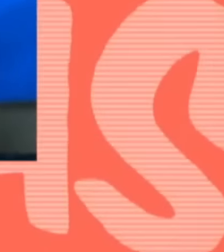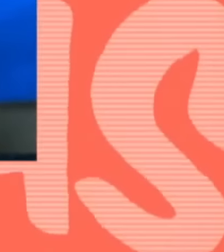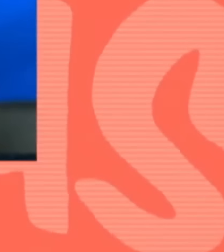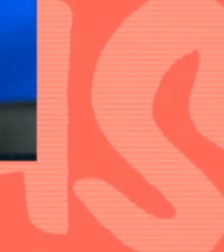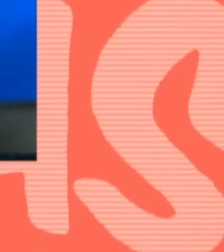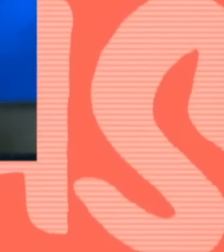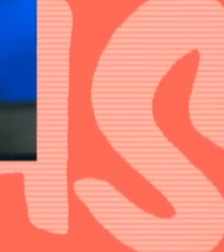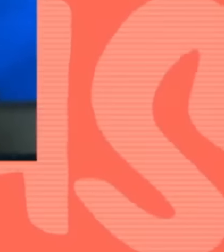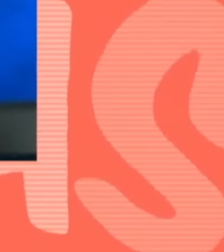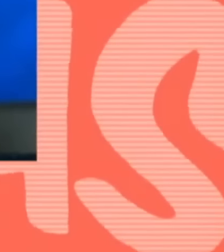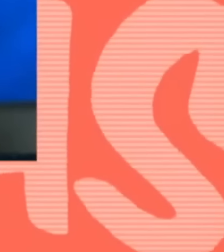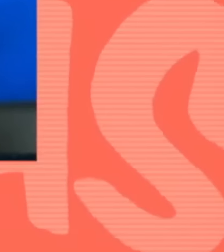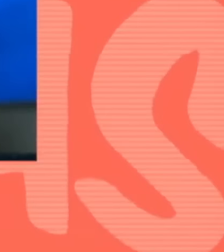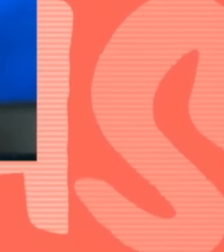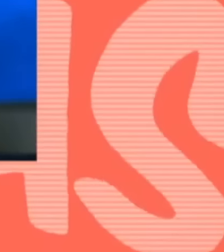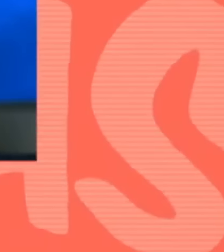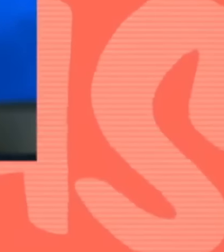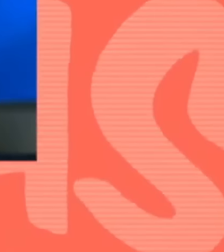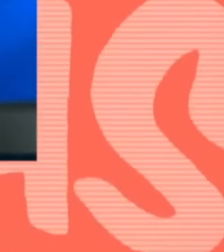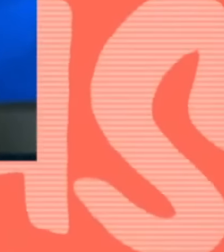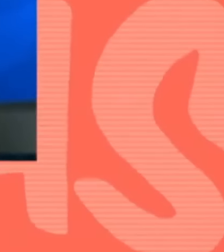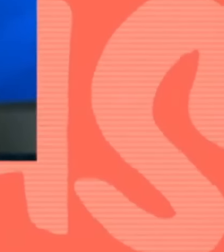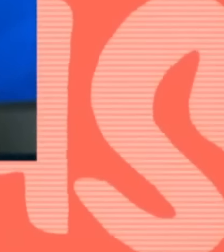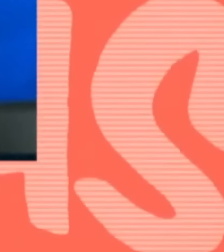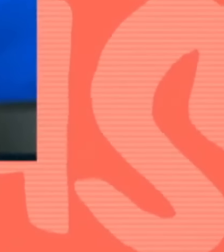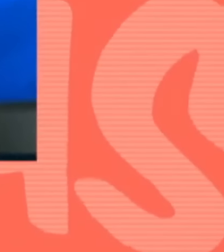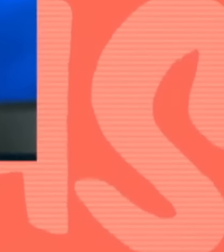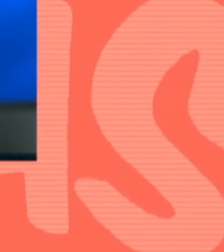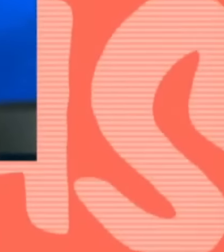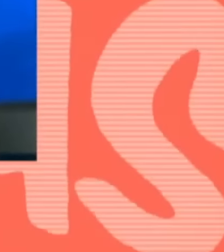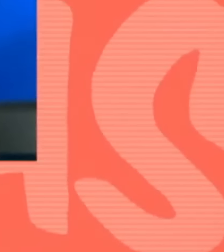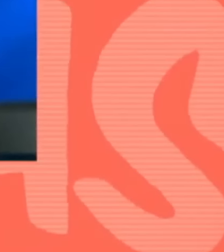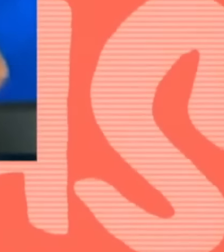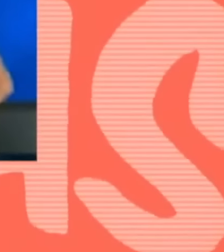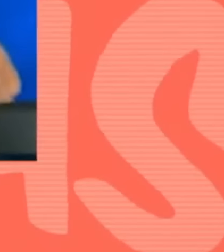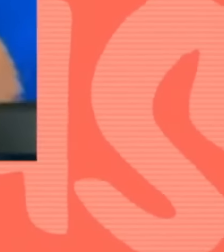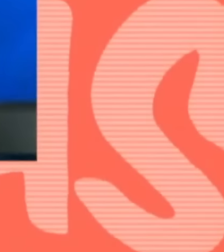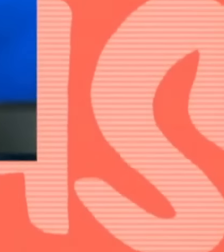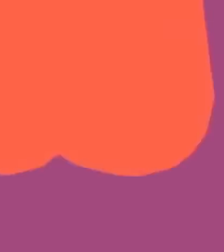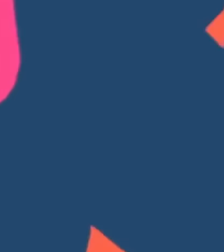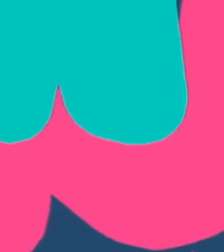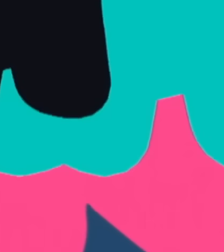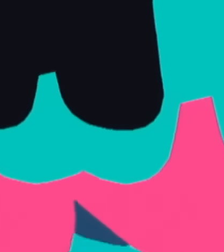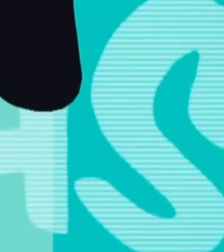mesas. Ahí sí te tendrías que disculpar, Arturo Ávila. Oye, ¿cuántos decían el Oxo? 300,000 Oxos.